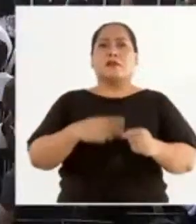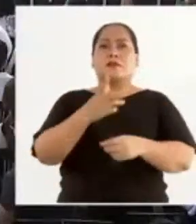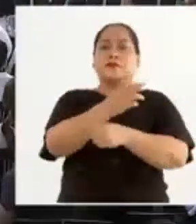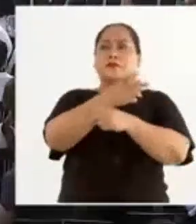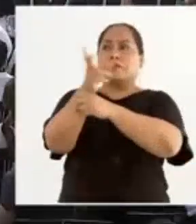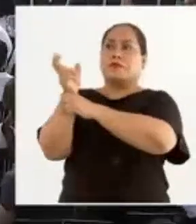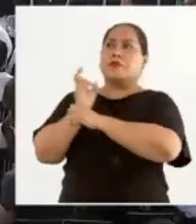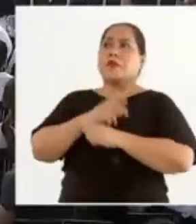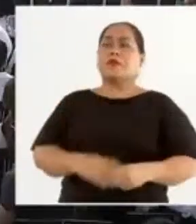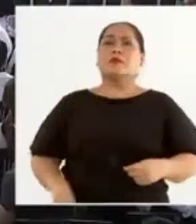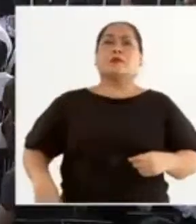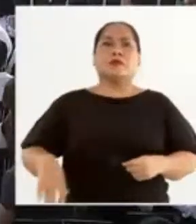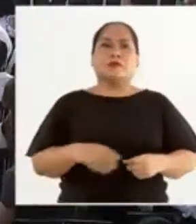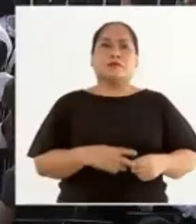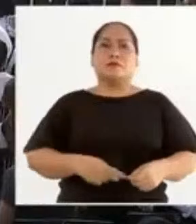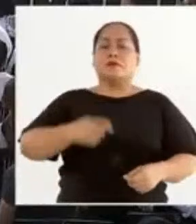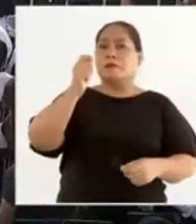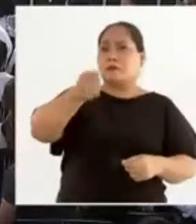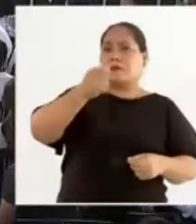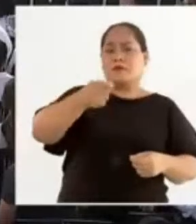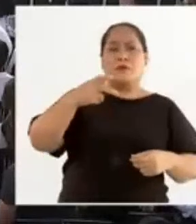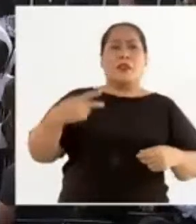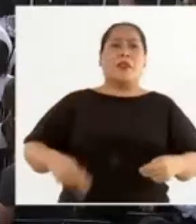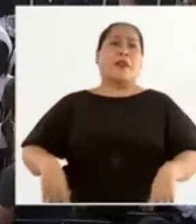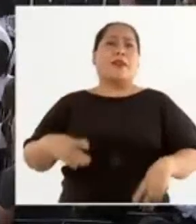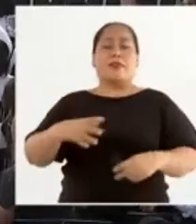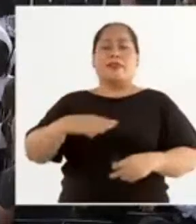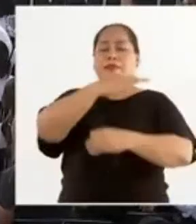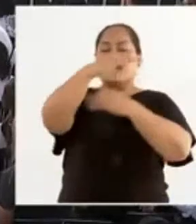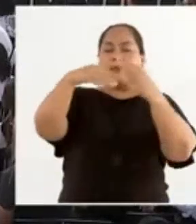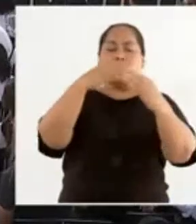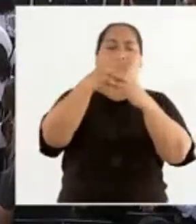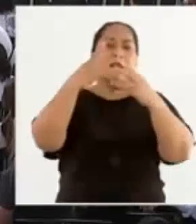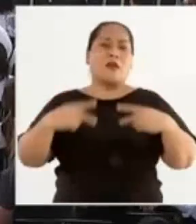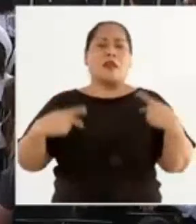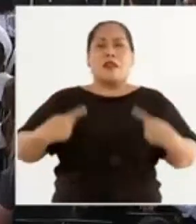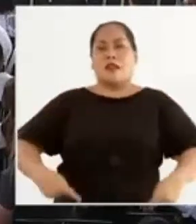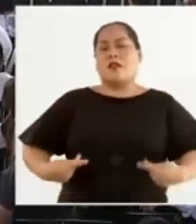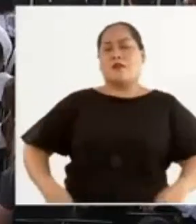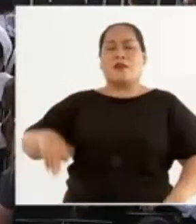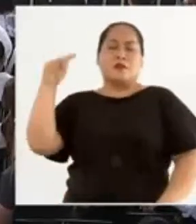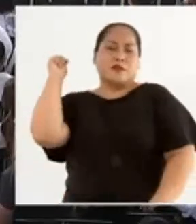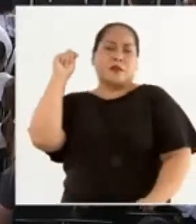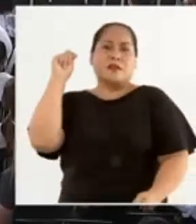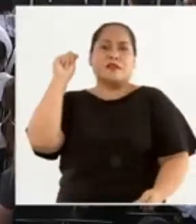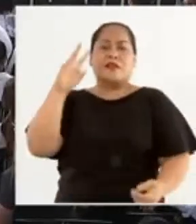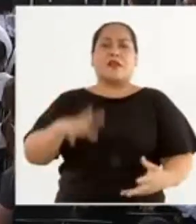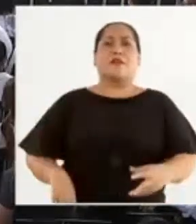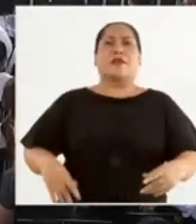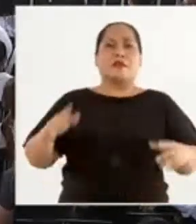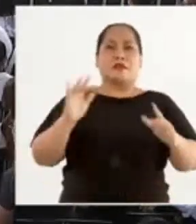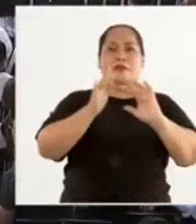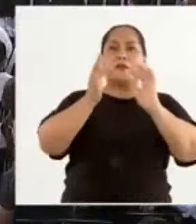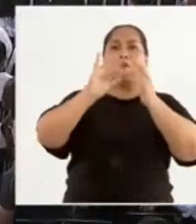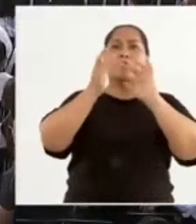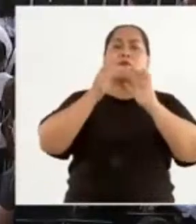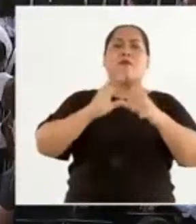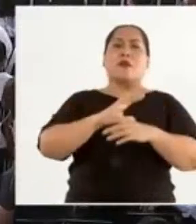tabasqueñas y tabasqueños que hoy nos acompañan o nos siguen a través de las redes sociales.